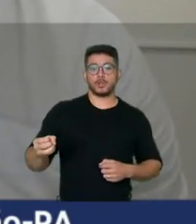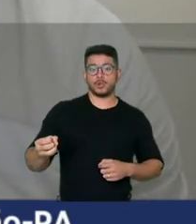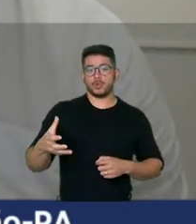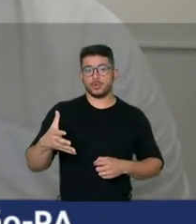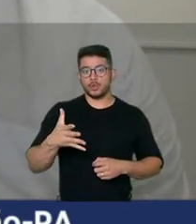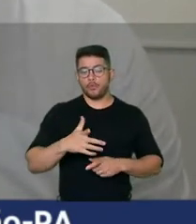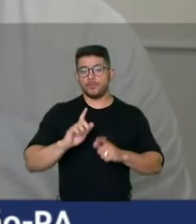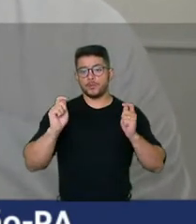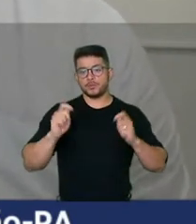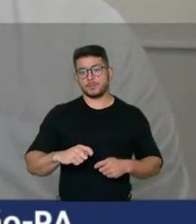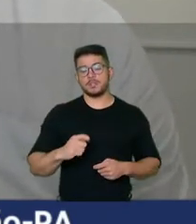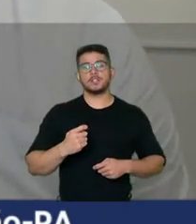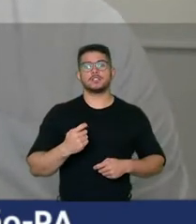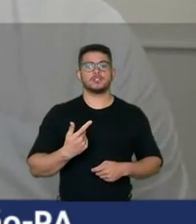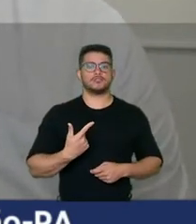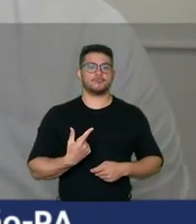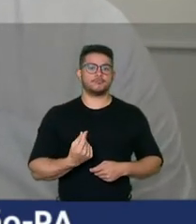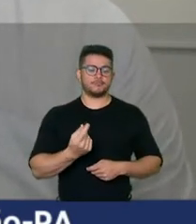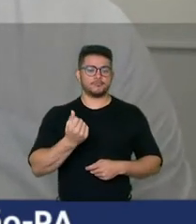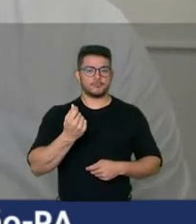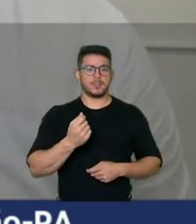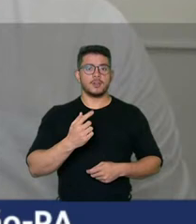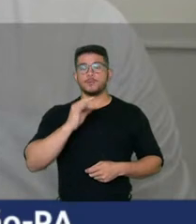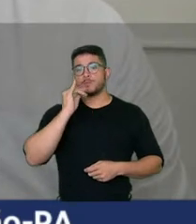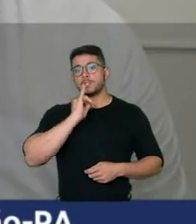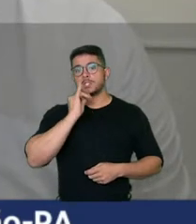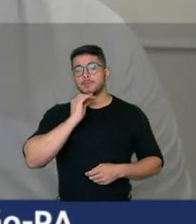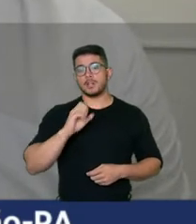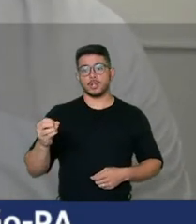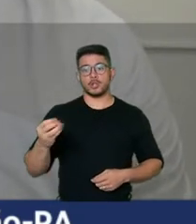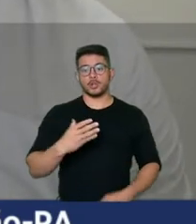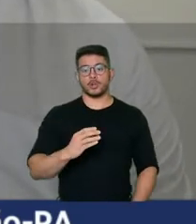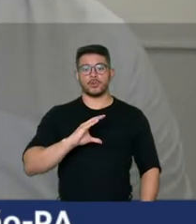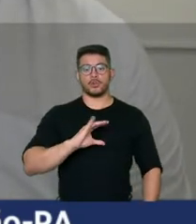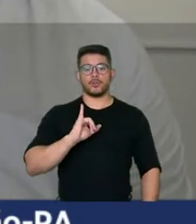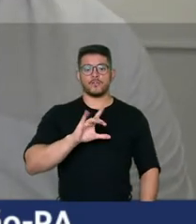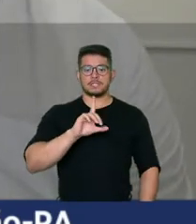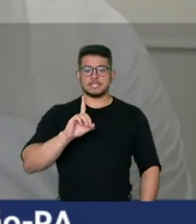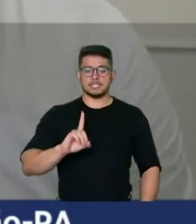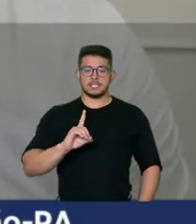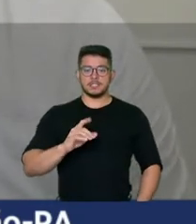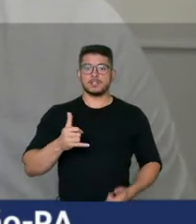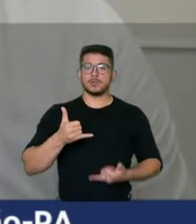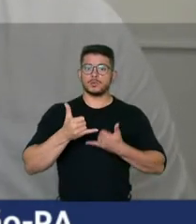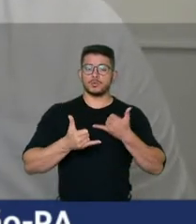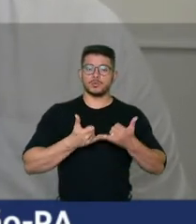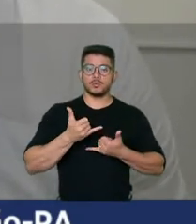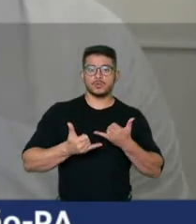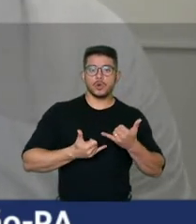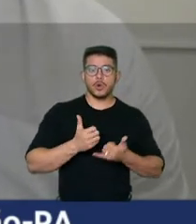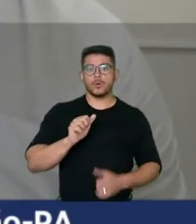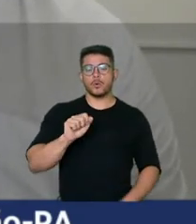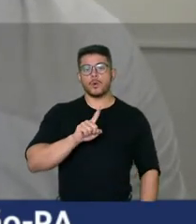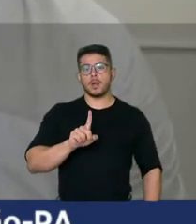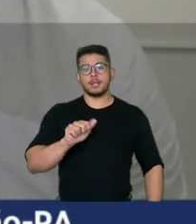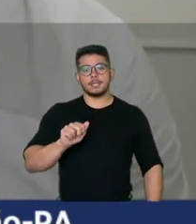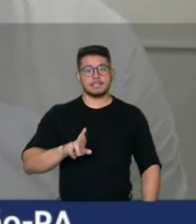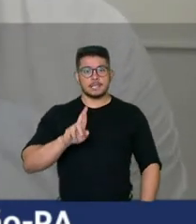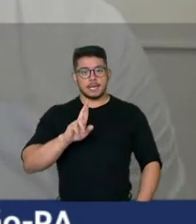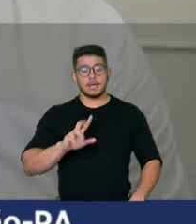FONTES... E COMO A NOVA CIDE QUE NÓS APROVAMOS HOJE... QUE VAI... QUE VAI... JOGOS DE AZAR, COLOCAMOS AQUI O SUPERAVIT TAMBÉM DO FUNDO